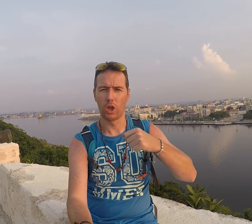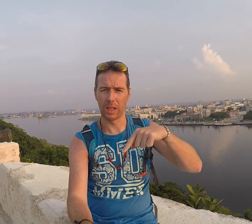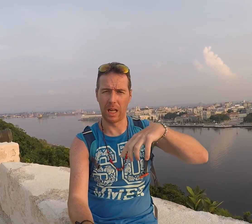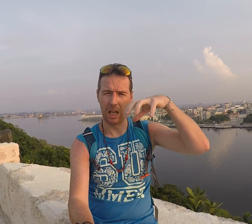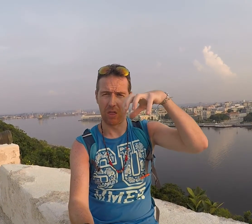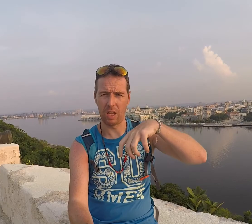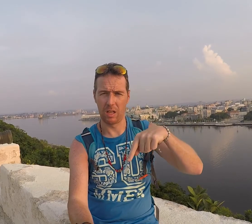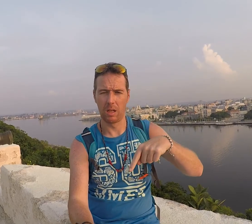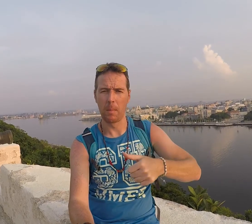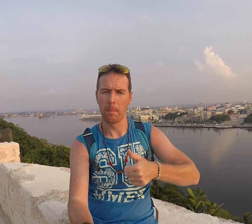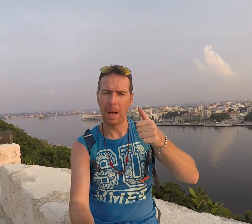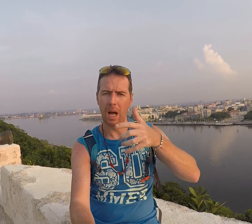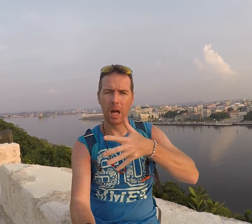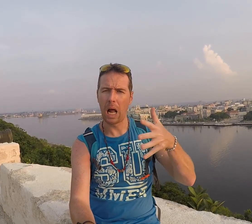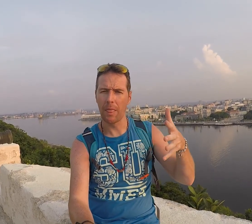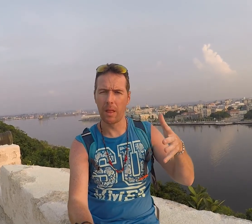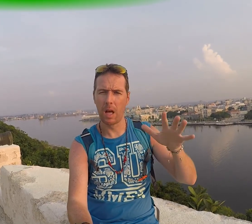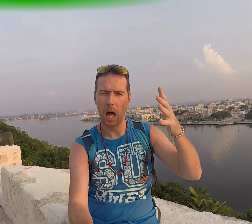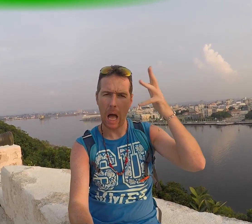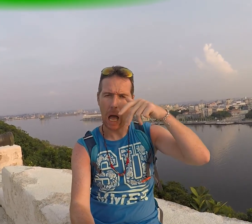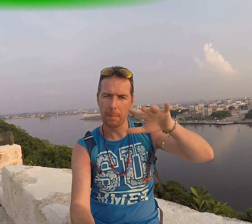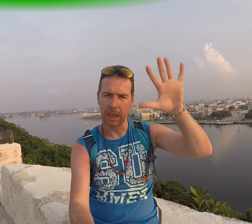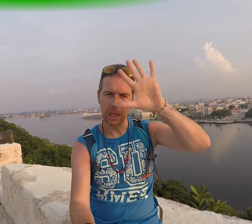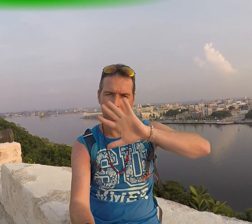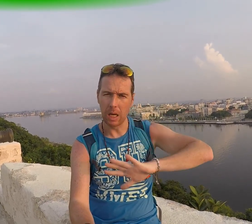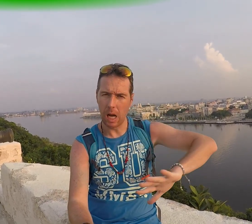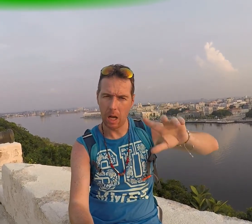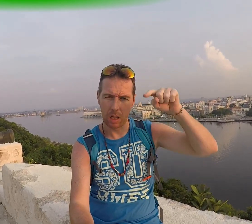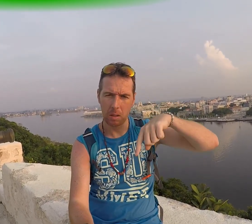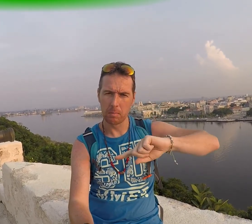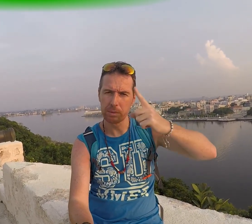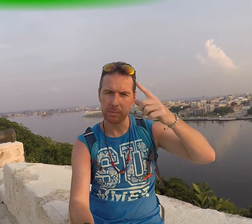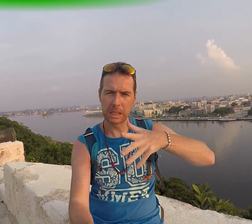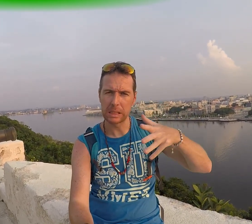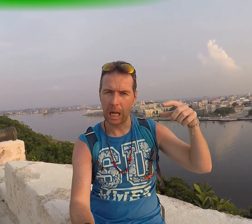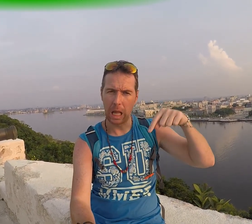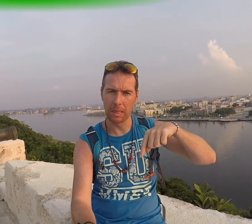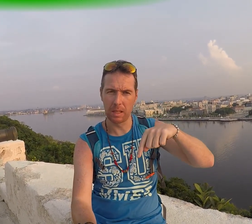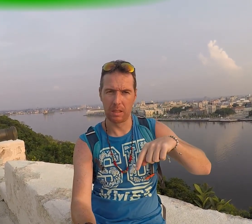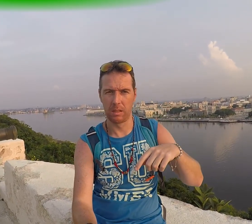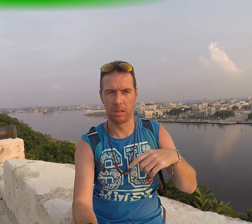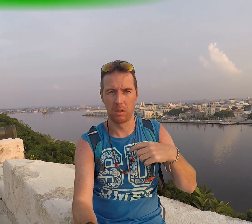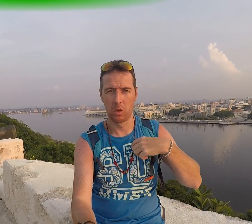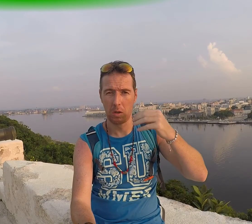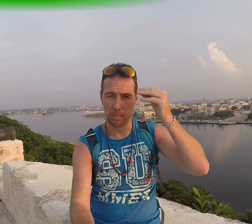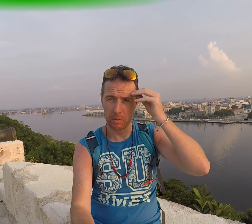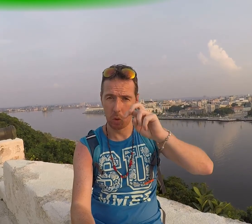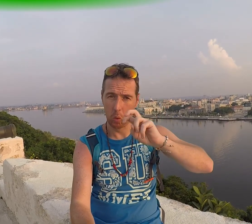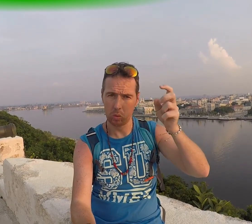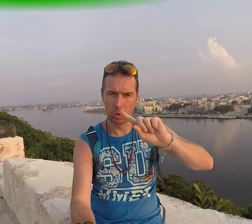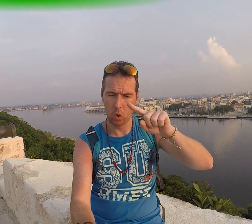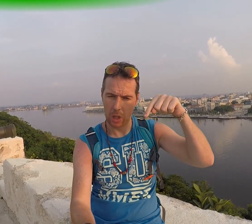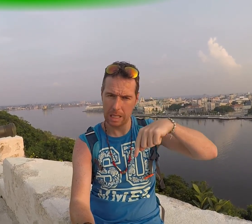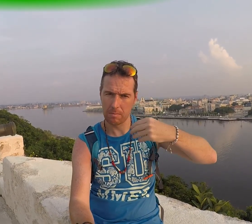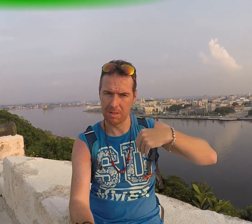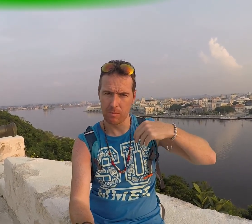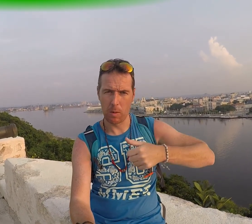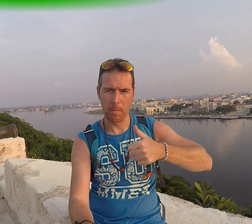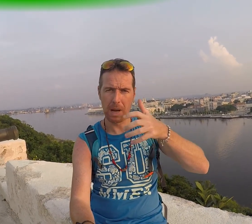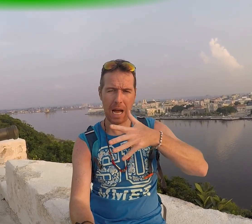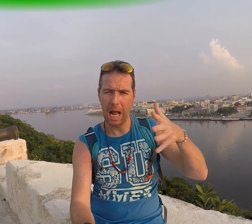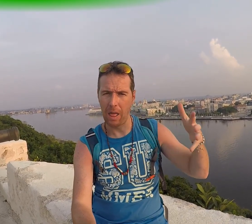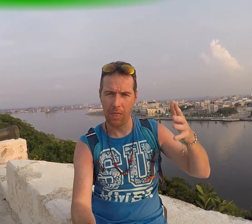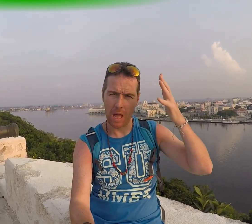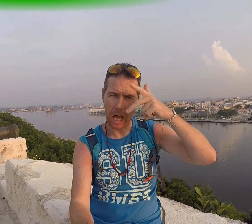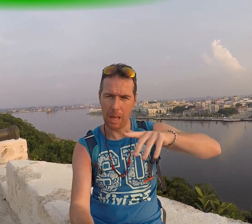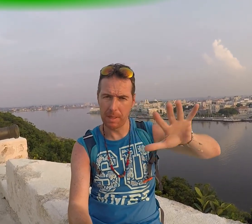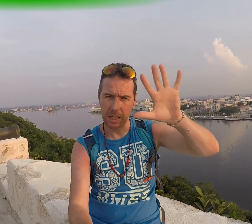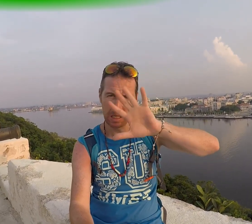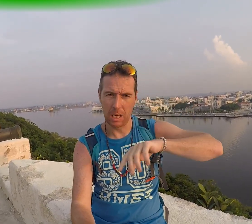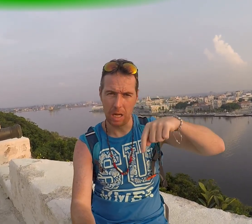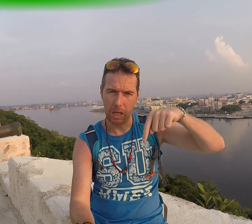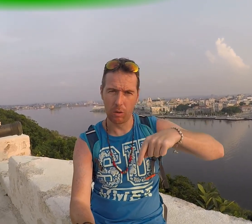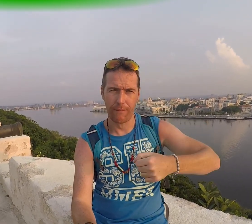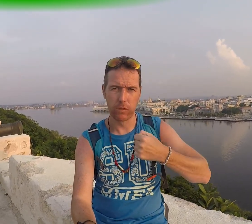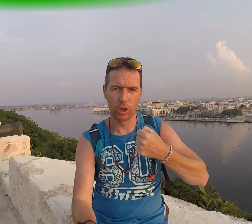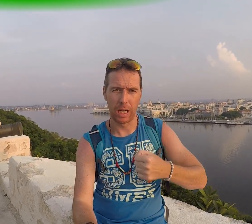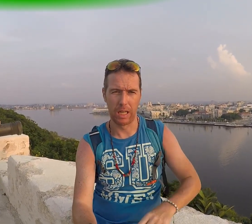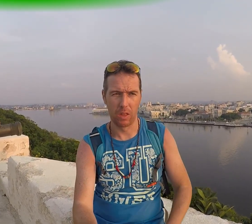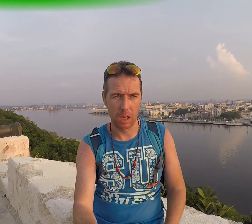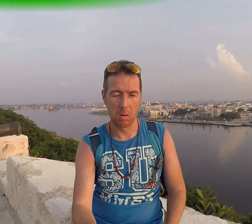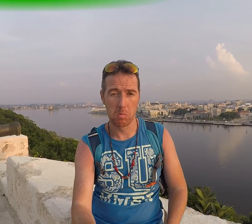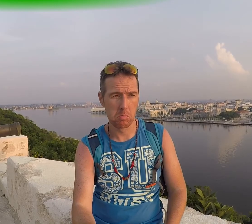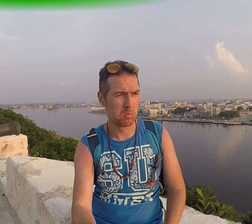Es la fortaleza más grande de América, pensé que era otro sitio pero no